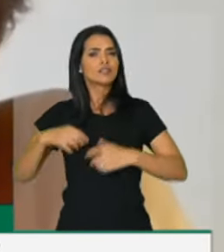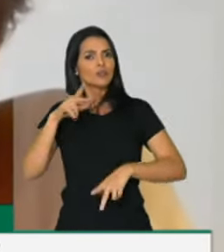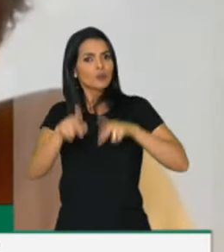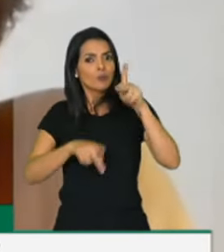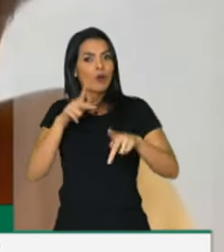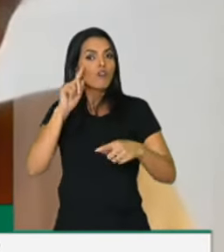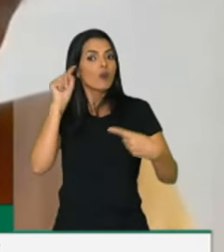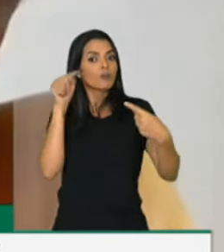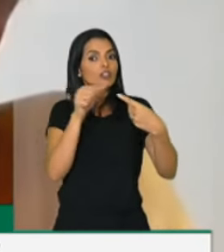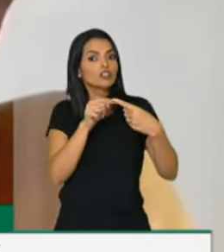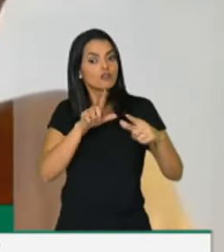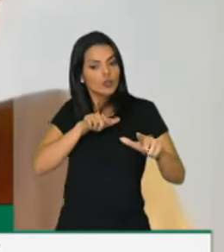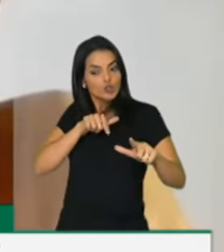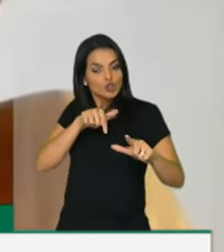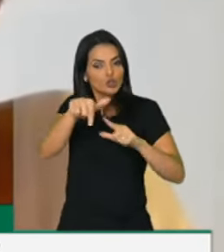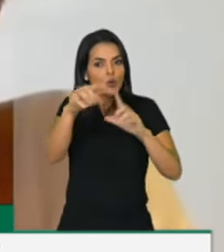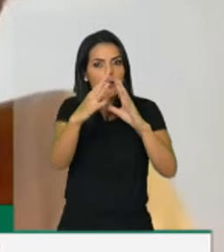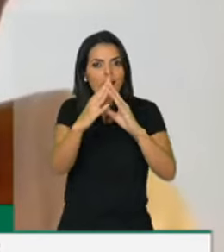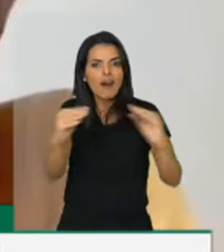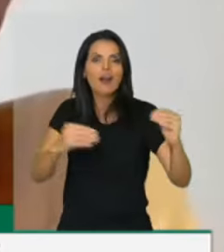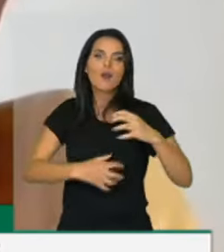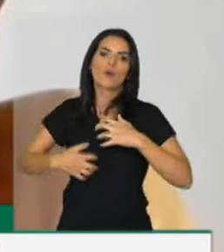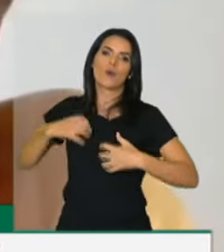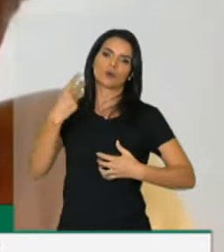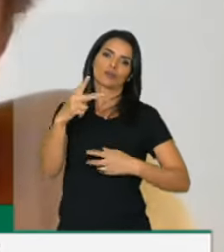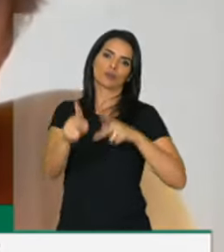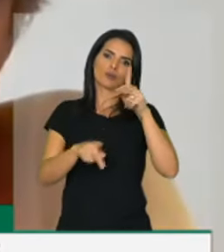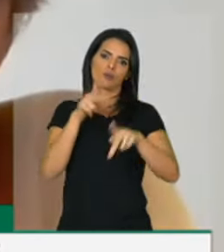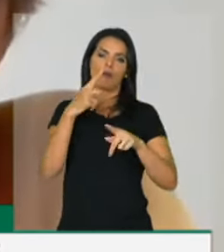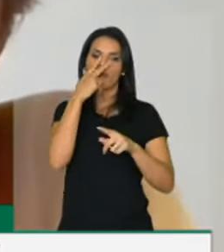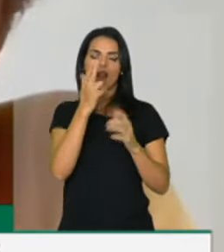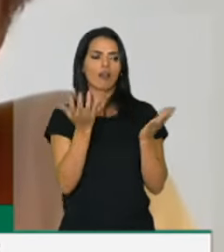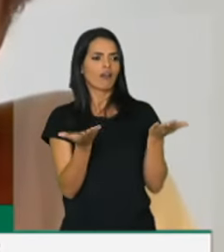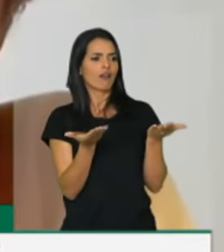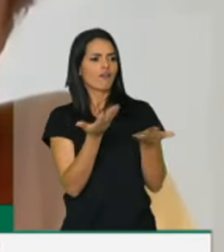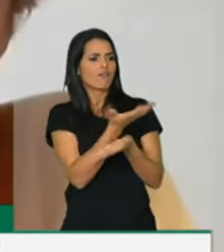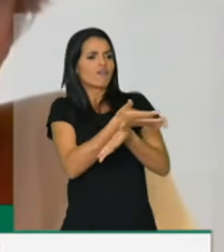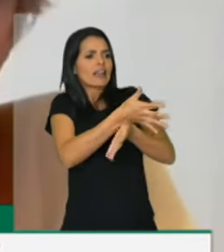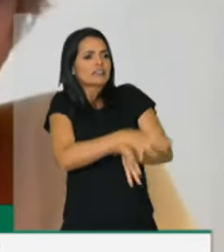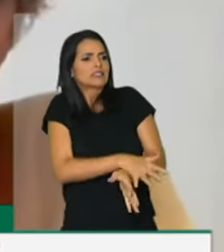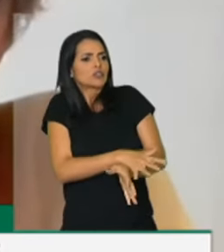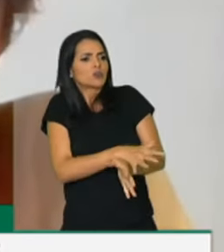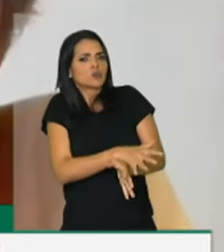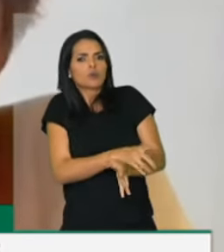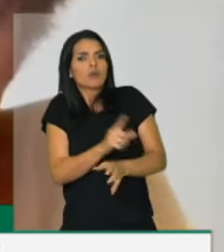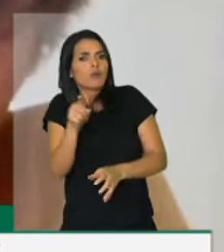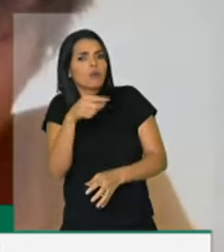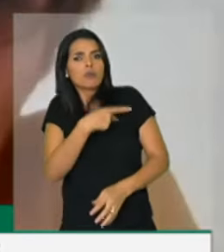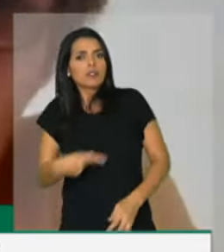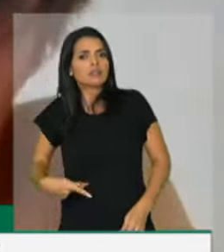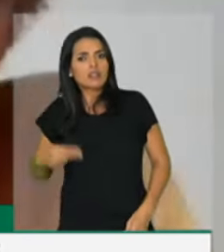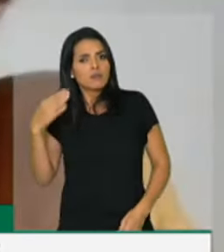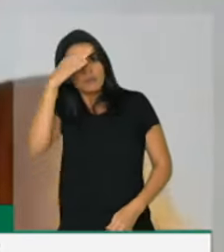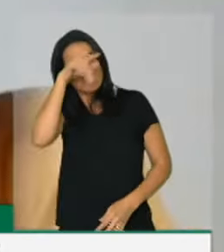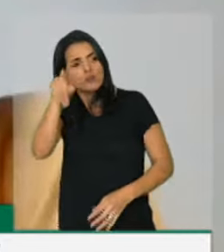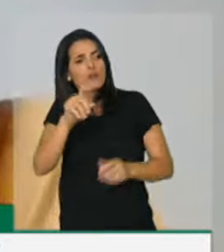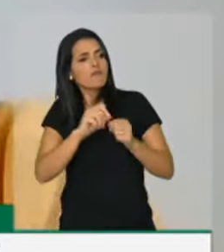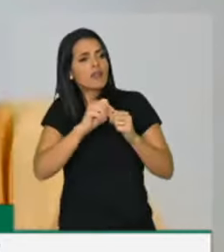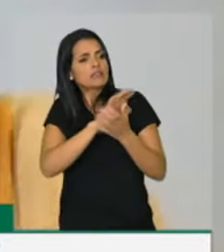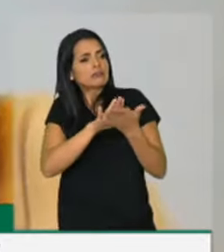UM VÁCUO QUE NÃO FOI OCUPADO PELA PRESIDÊNCIA DA REPÚBLICA QUE FICA CRIANDO COR INS DE FUMAÇAS, INIMIGOS IMAGINÁRIOS, CULPANDO PREFEITOS, CULPANDO